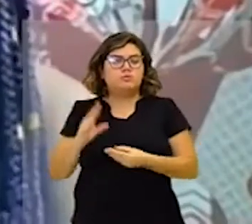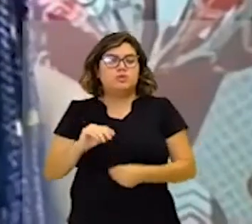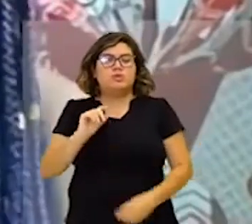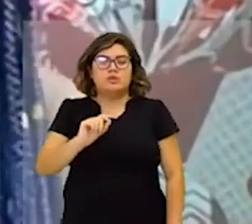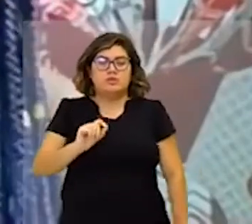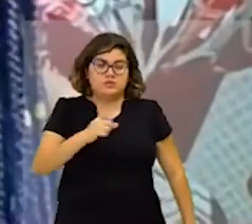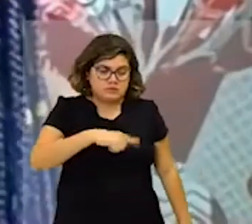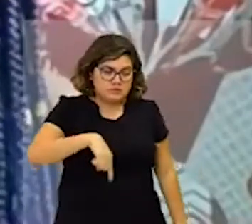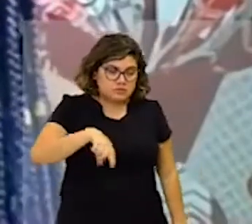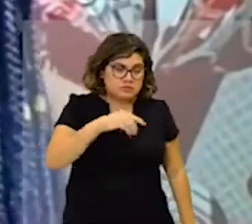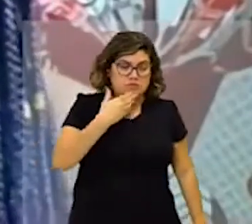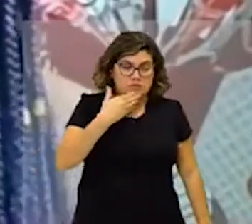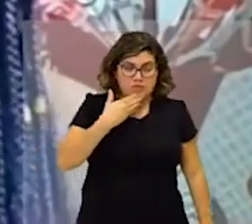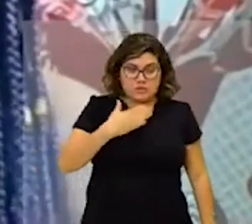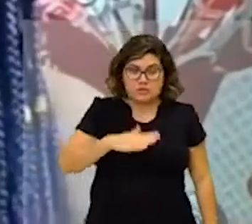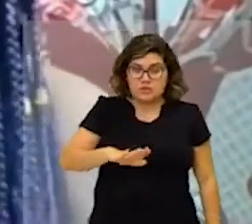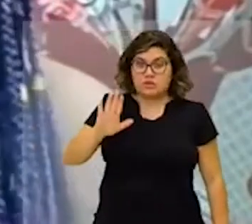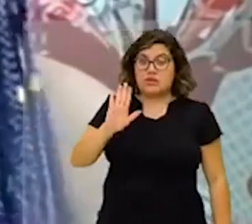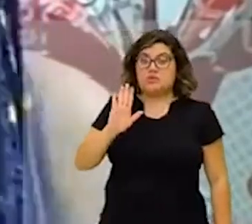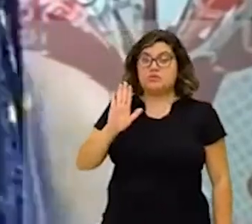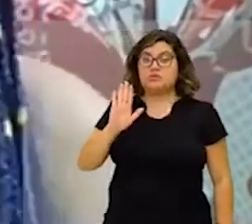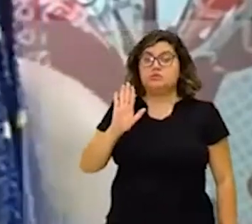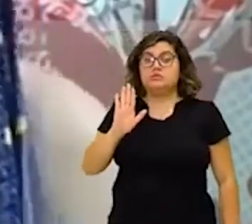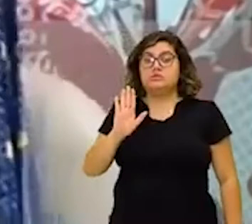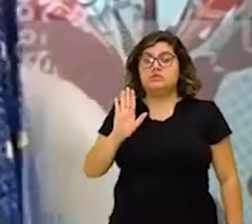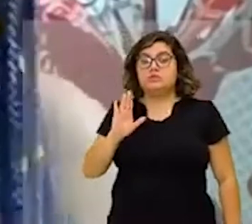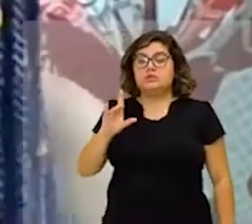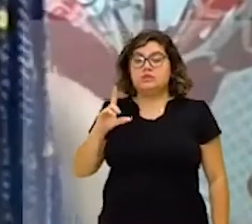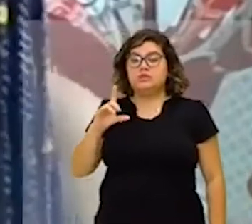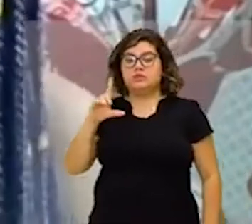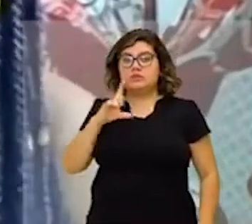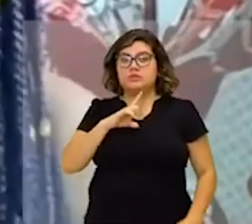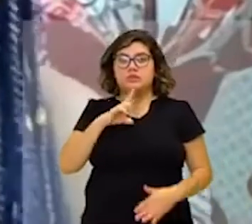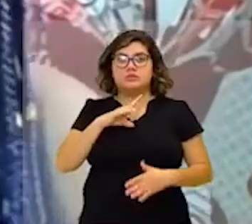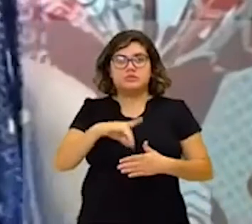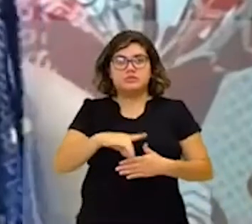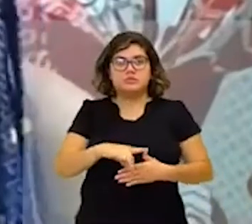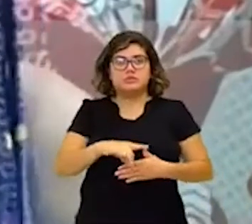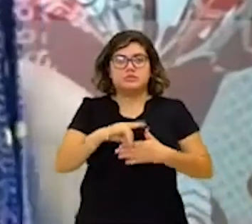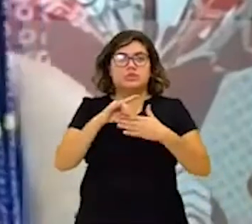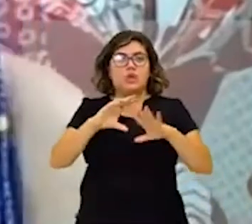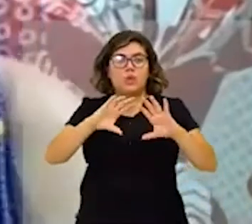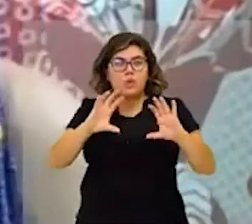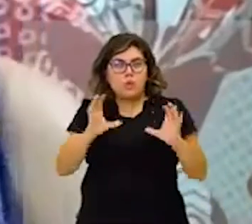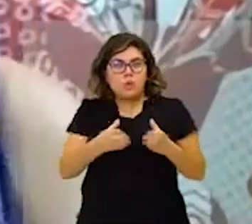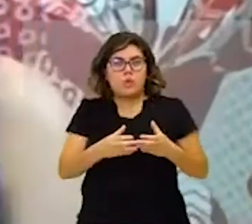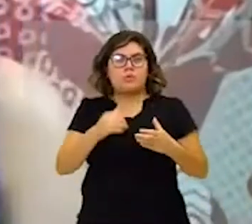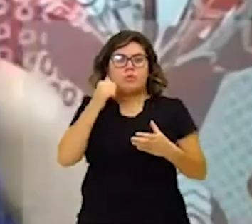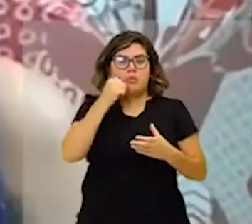candidaturas é que são que são protagonizados de forma coletiva o mulheres os negros quilombolas